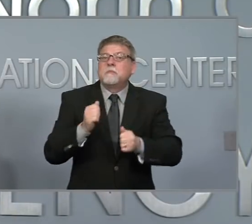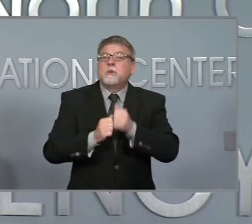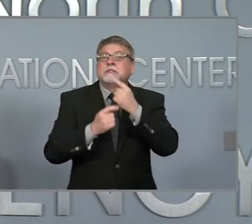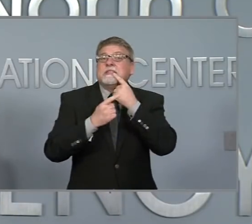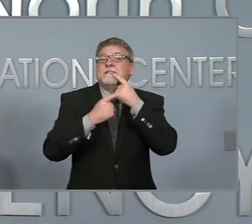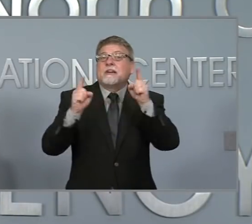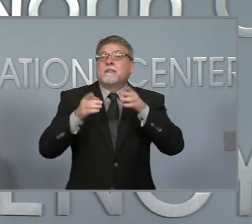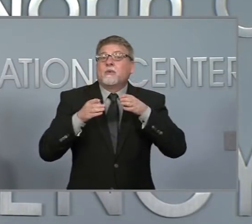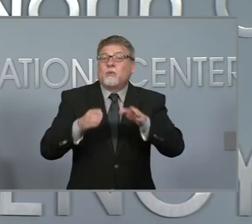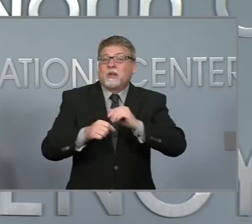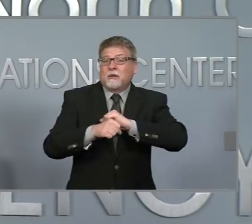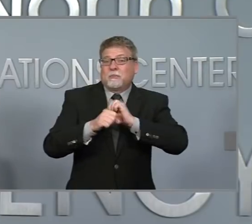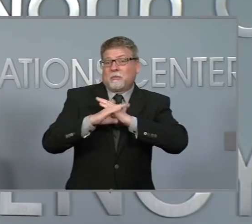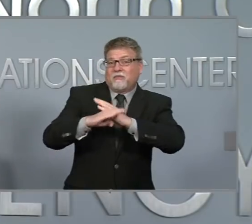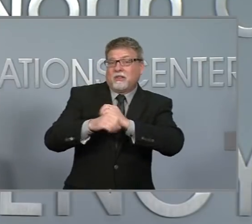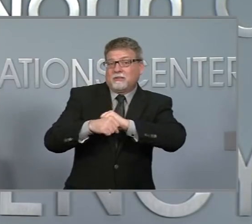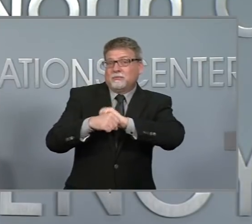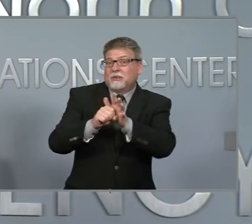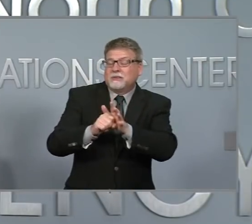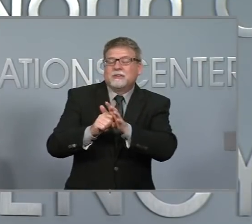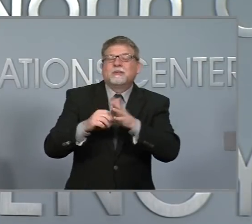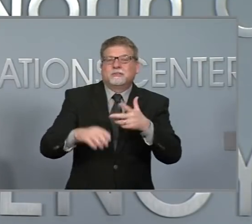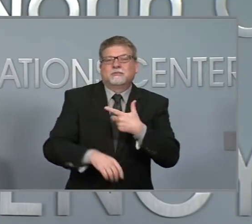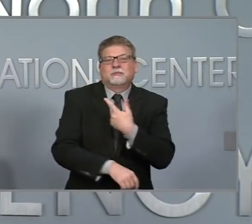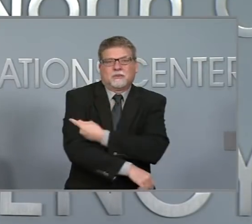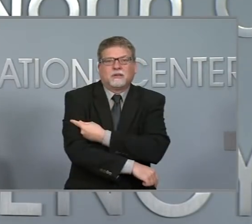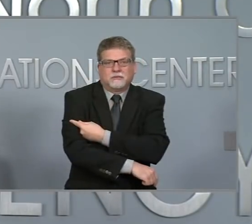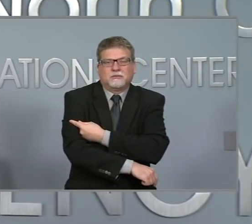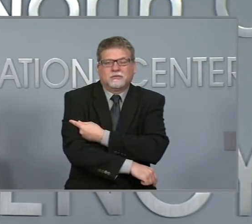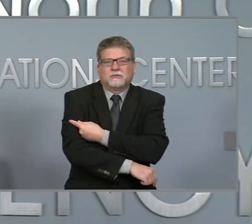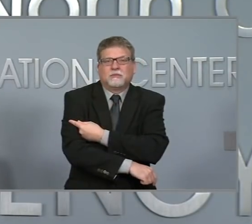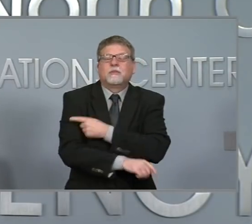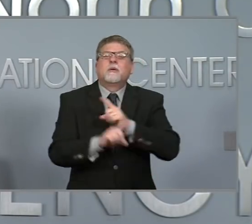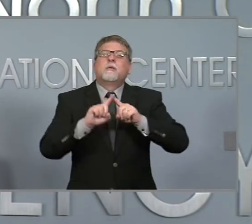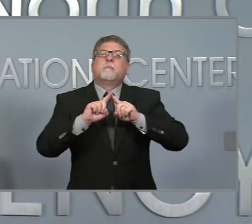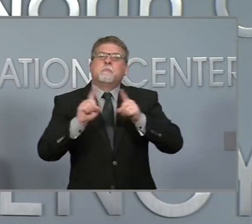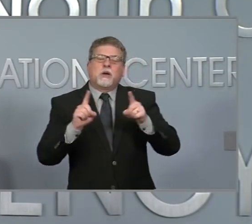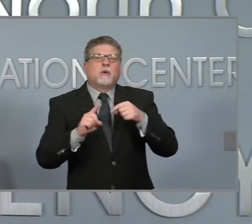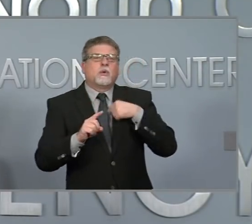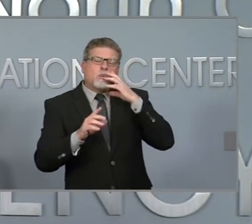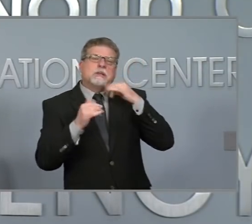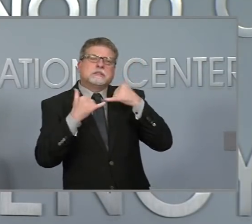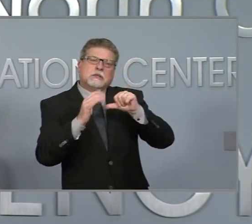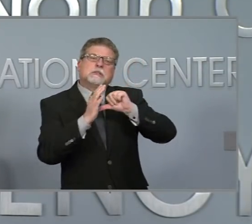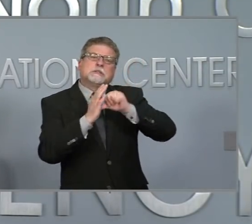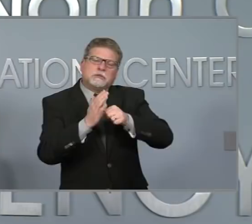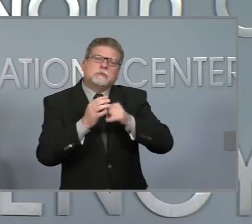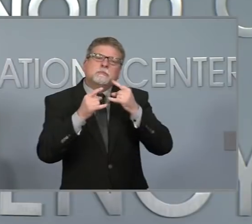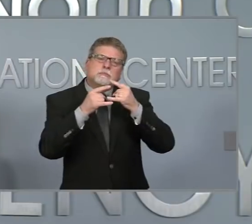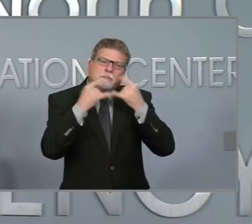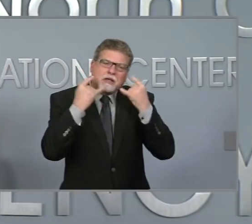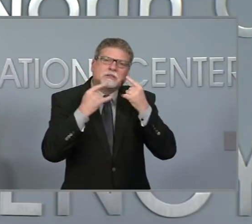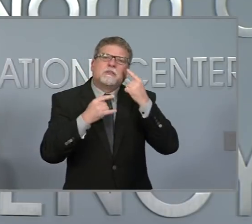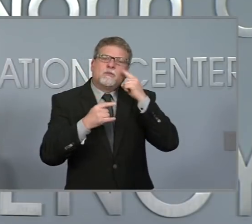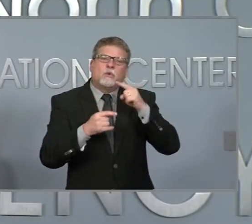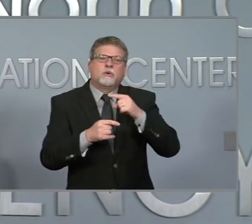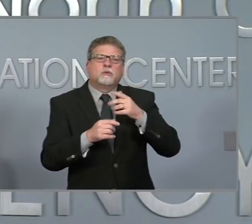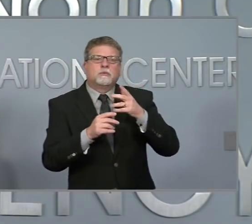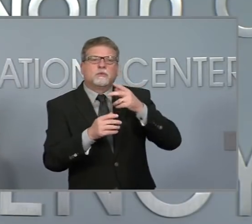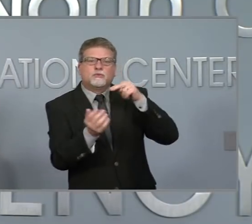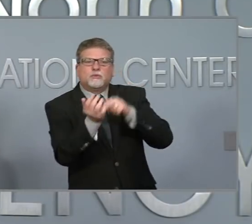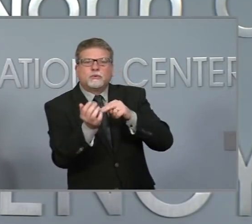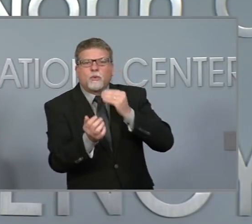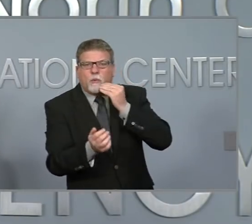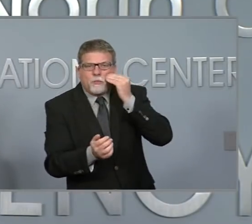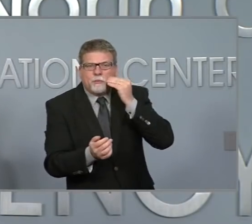general, ahora el uso de